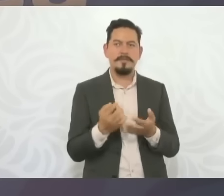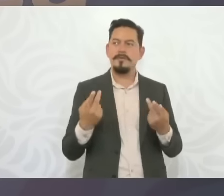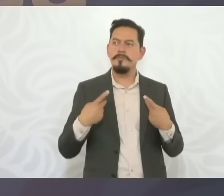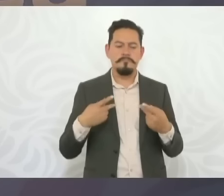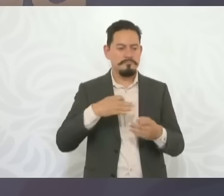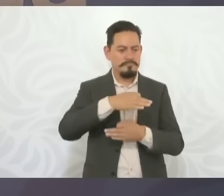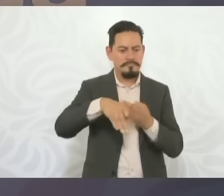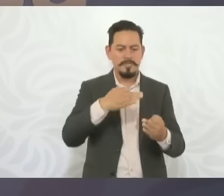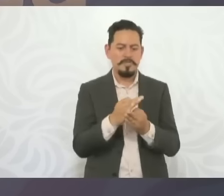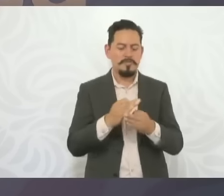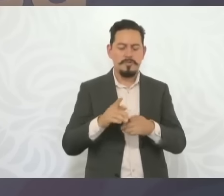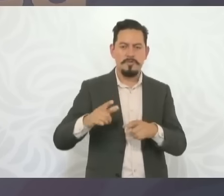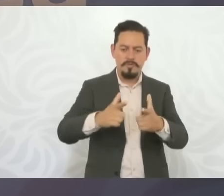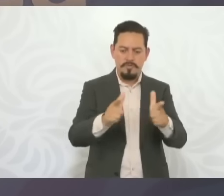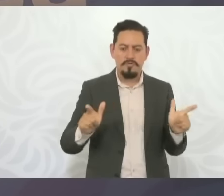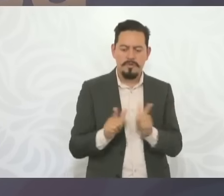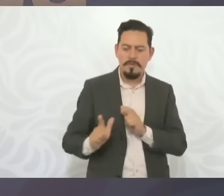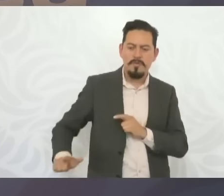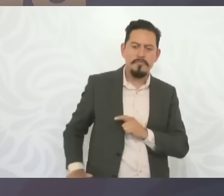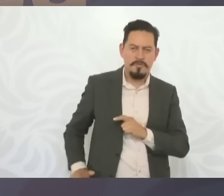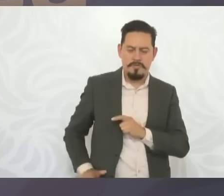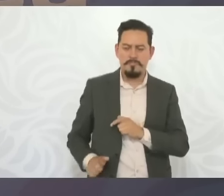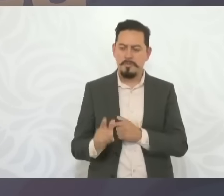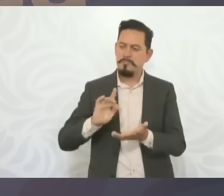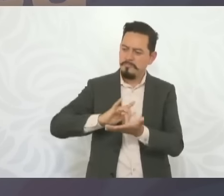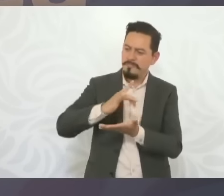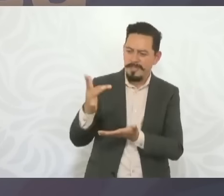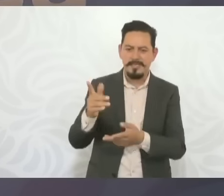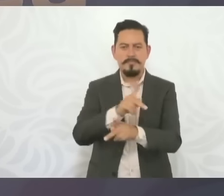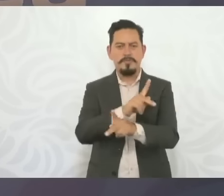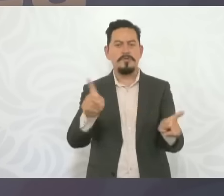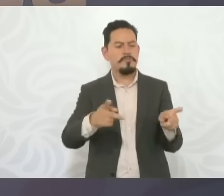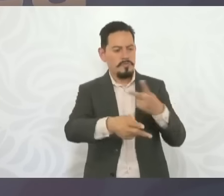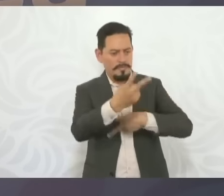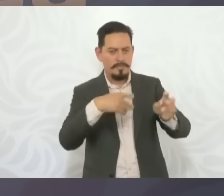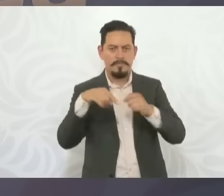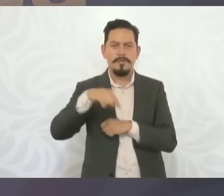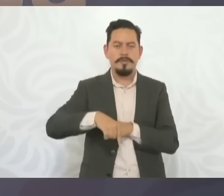del gobierno de México, muchísimas gracias por estar aquí con nosotros. a nuestras trabajadoras